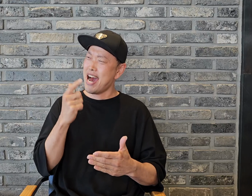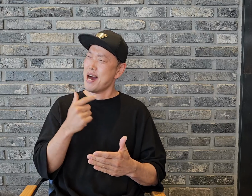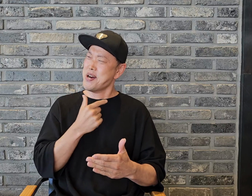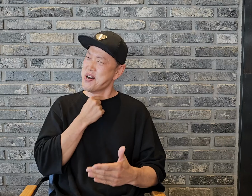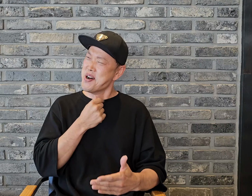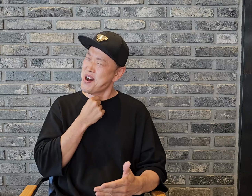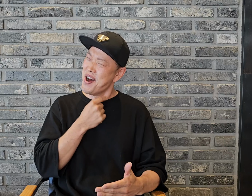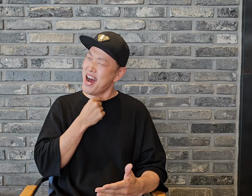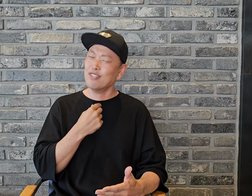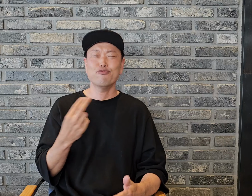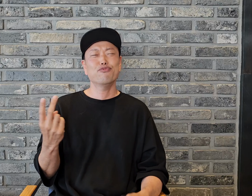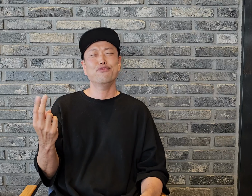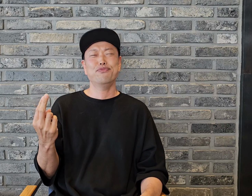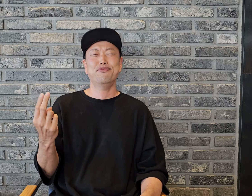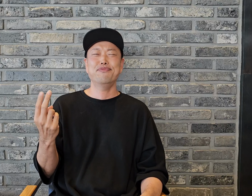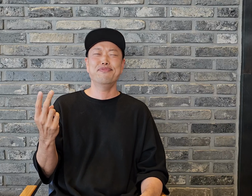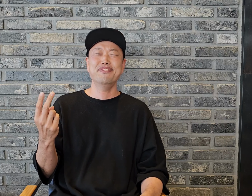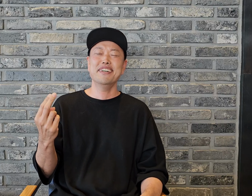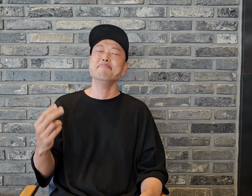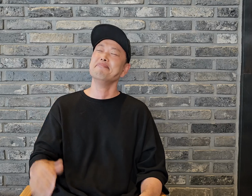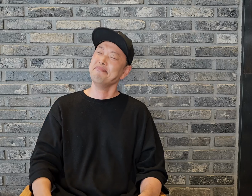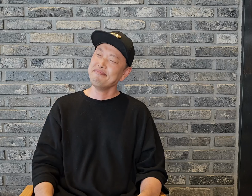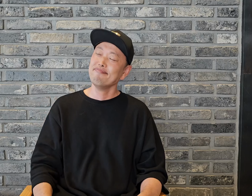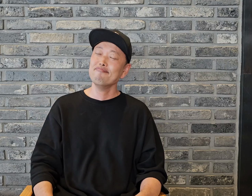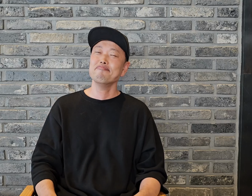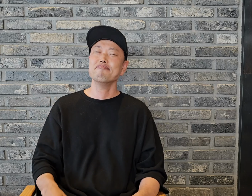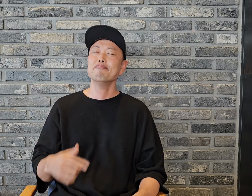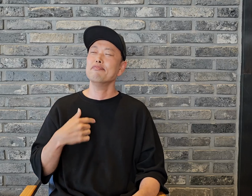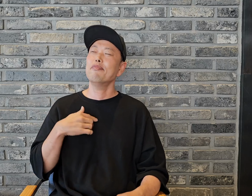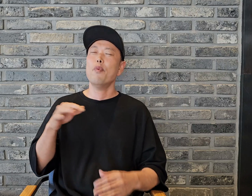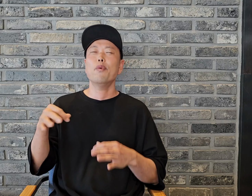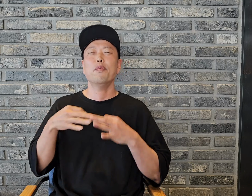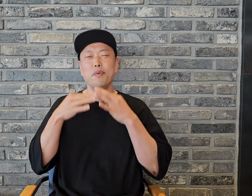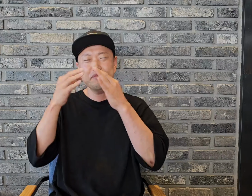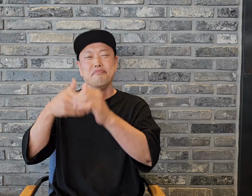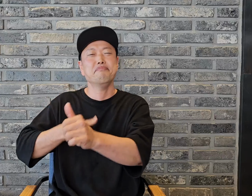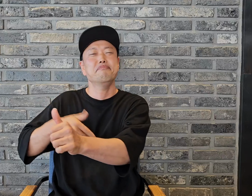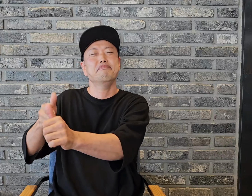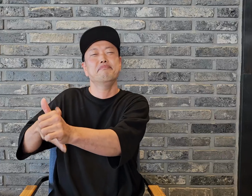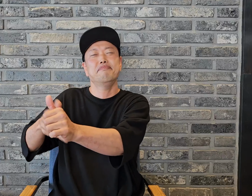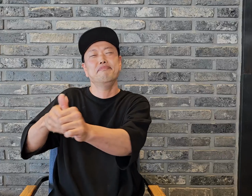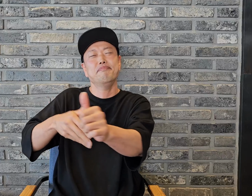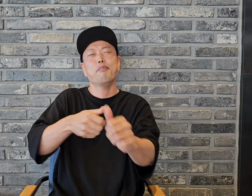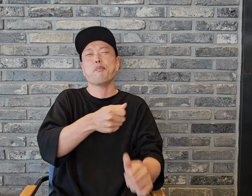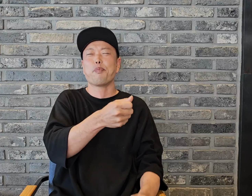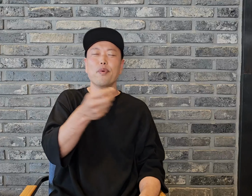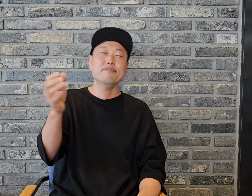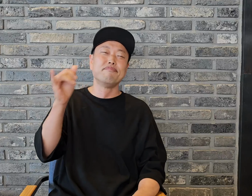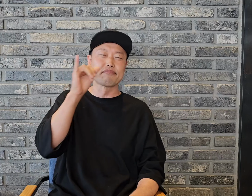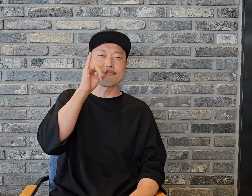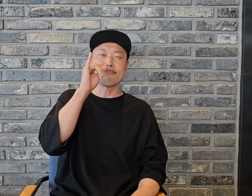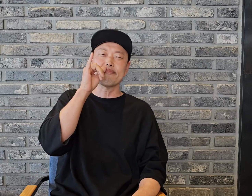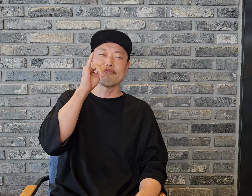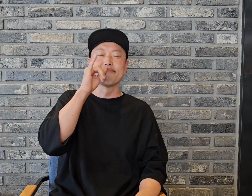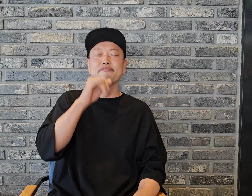본받고 싶어하는 마음 둘 중 하나인 것 같아요 하하 노력을 부탁드린 분이 여러 명 계세요